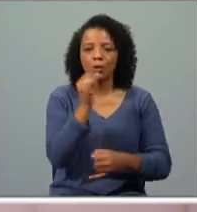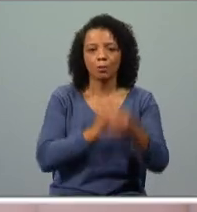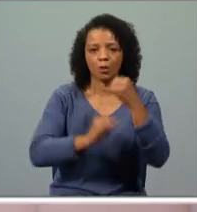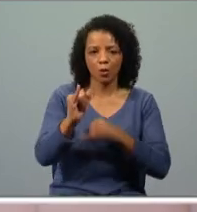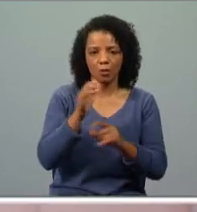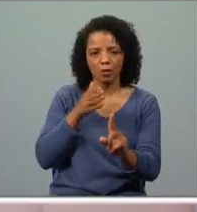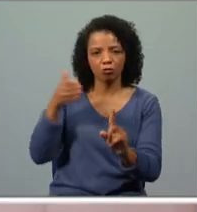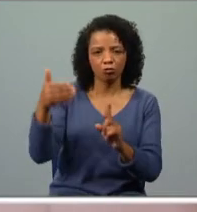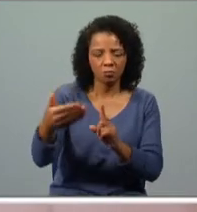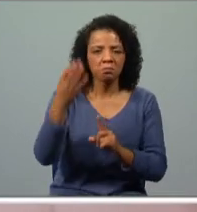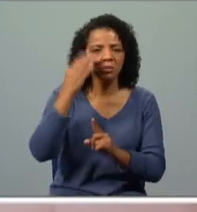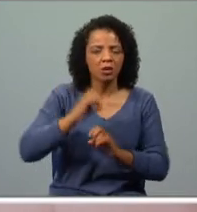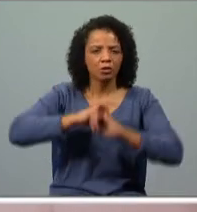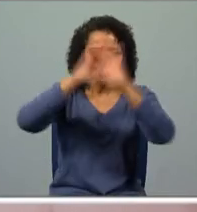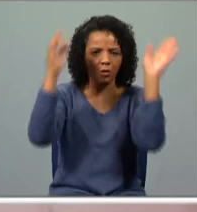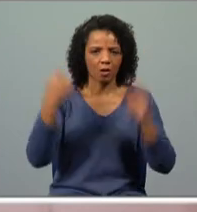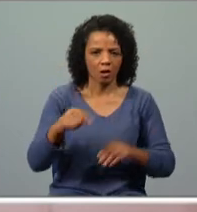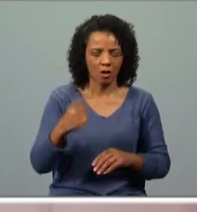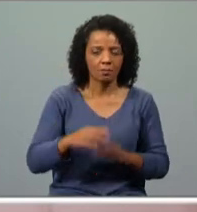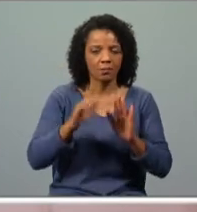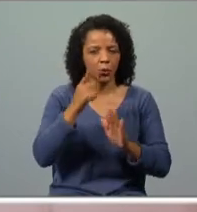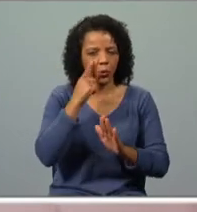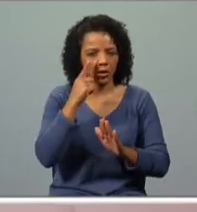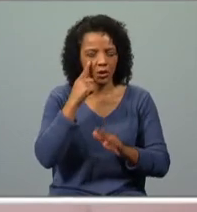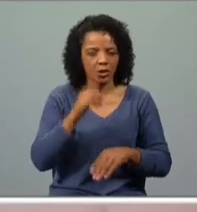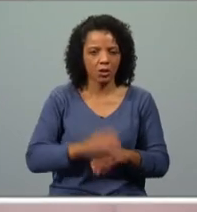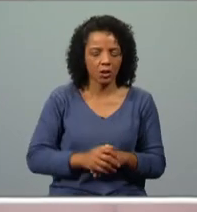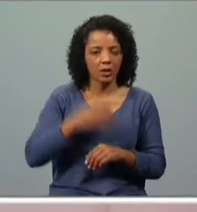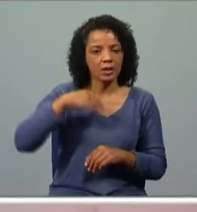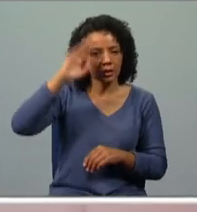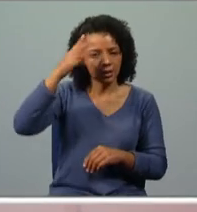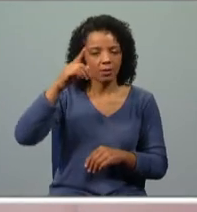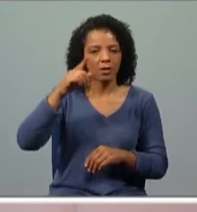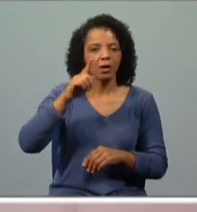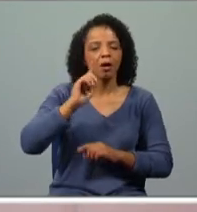acho que ficou bem esclarecido tens que os conhecer tens que saber identificar e 我認為很明顯你必須了解他們，你必須知道如何識別和